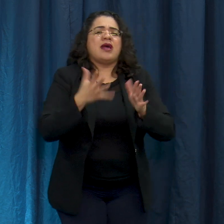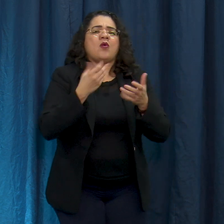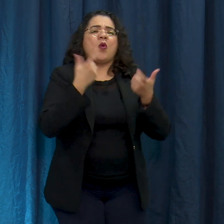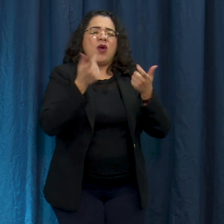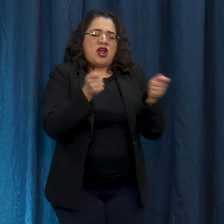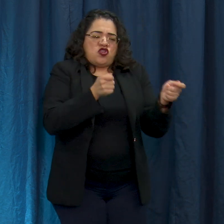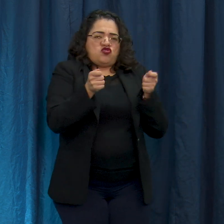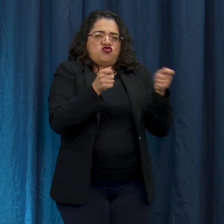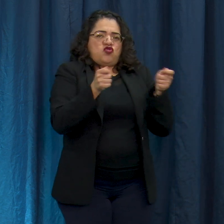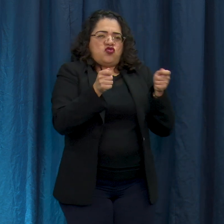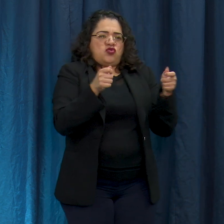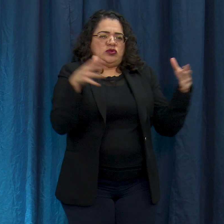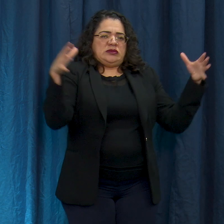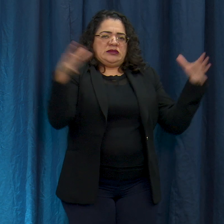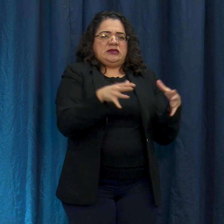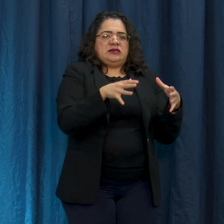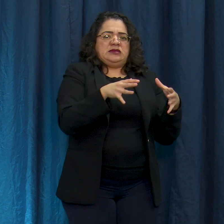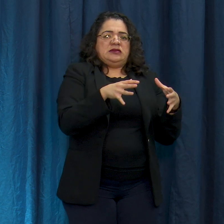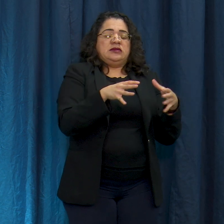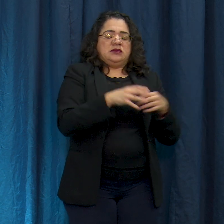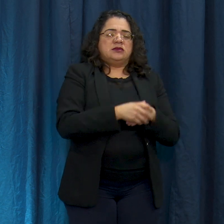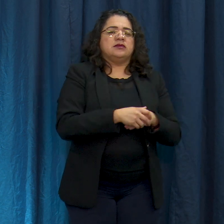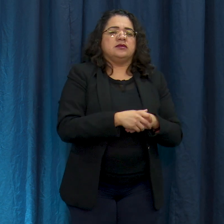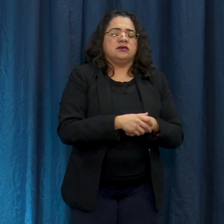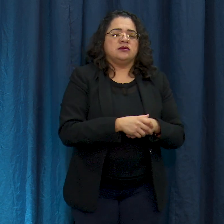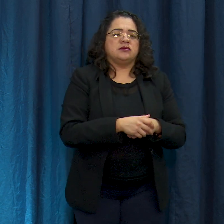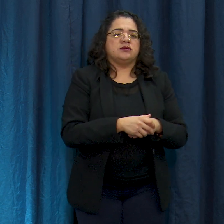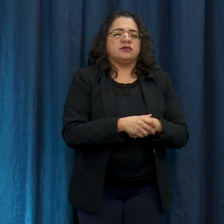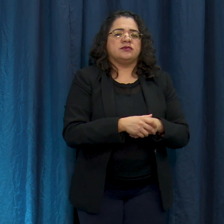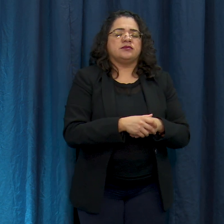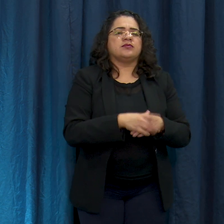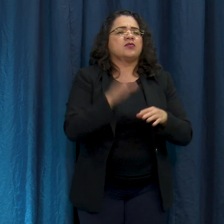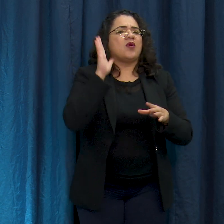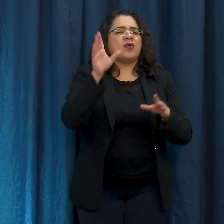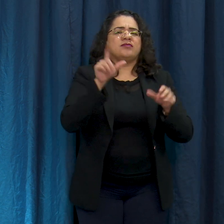repent Ino dijo esto continued éramos haciendo todo lo posible para